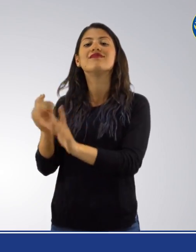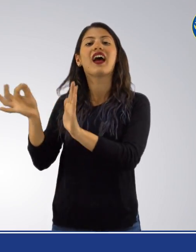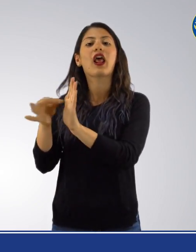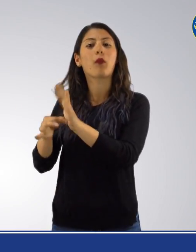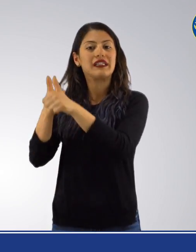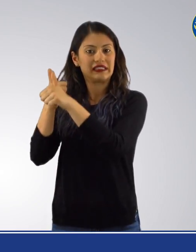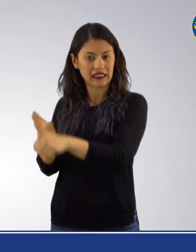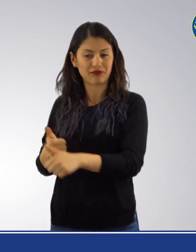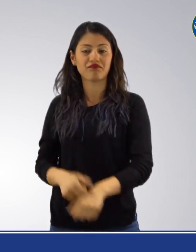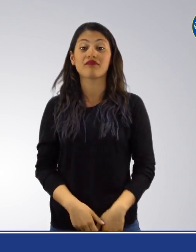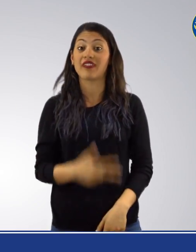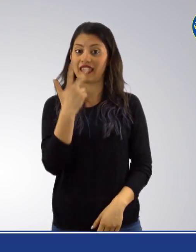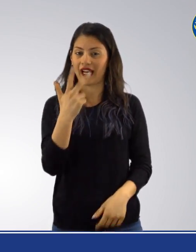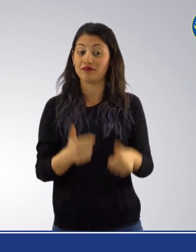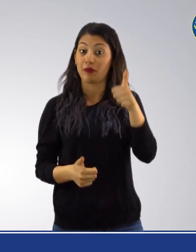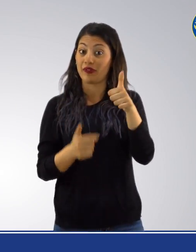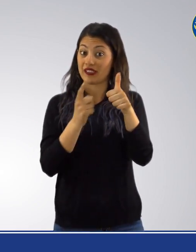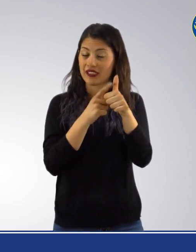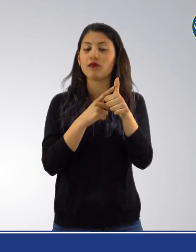di determinati requisiti, di accedere alle pensioni in maniera anticipata. Vediamo quali: